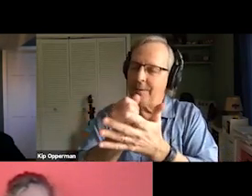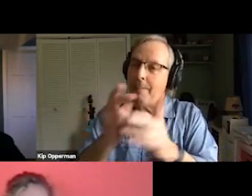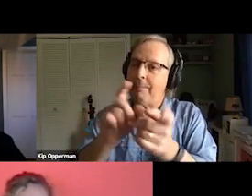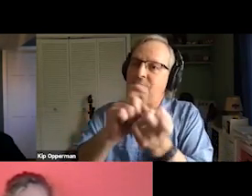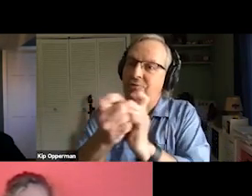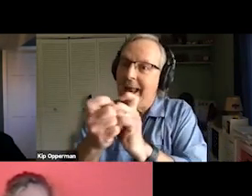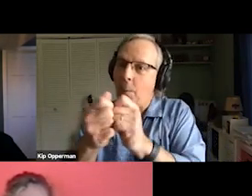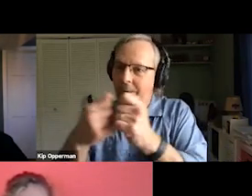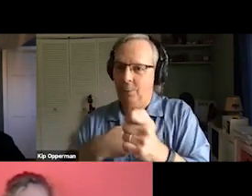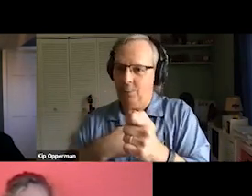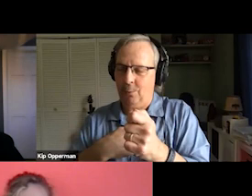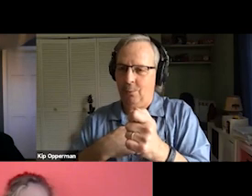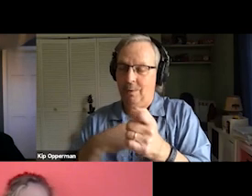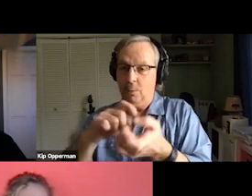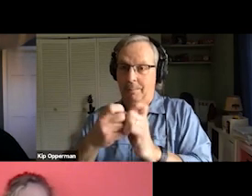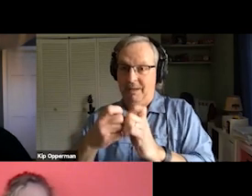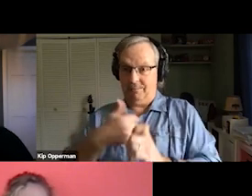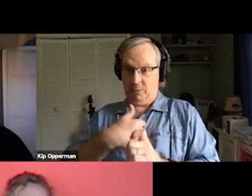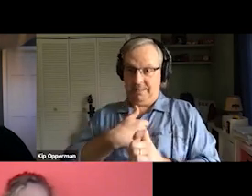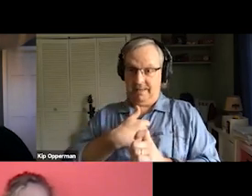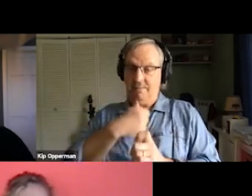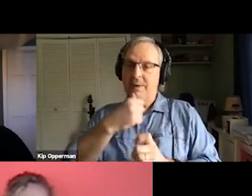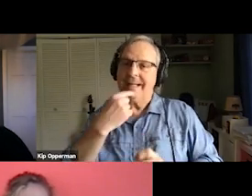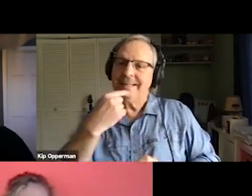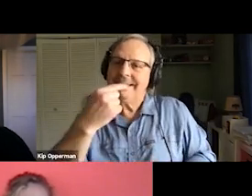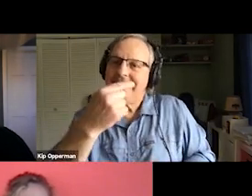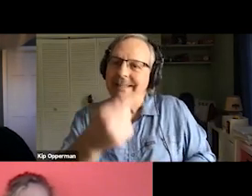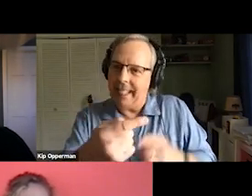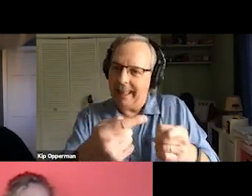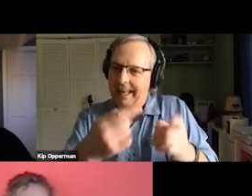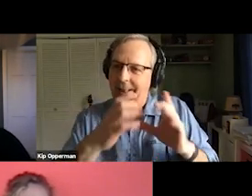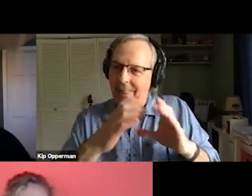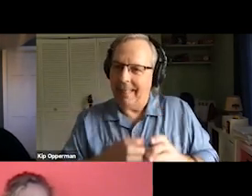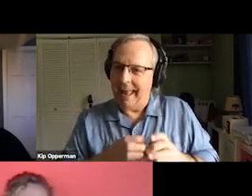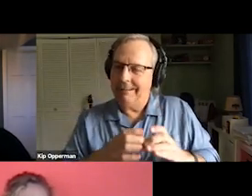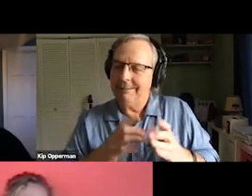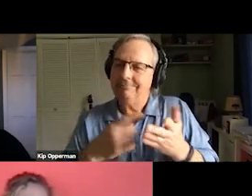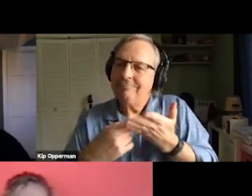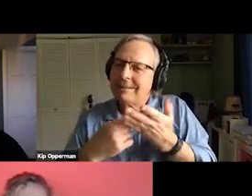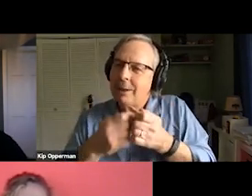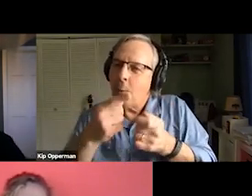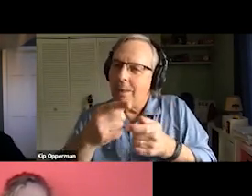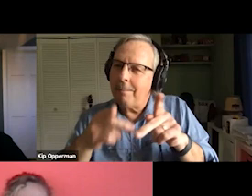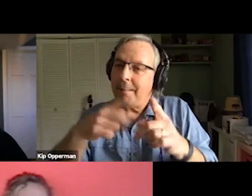A veces, cuando hacemos estos cambios por nosotros mismos, si no lo expresamos y hablamos de ello con las personas que nos rodean,